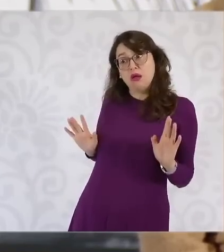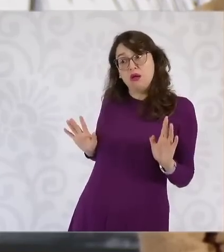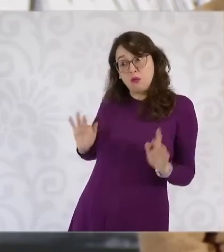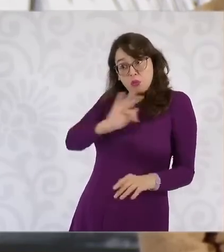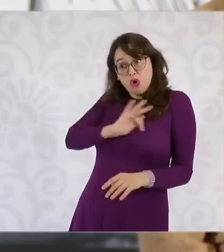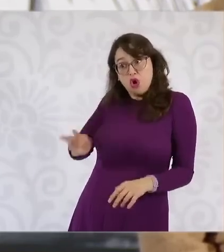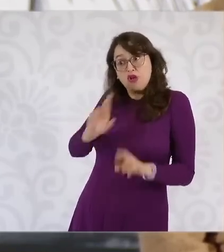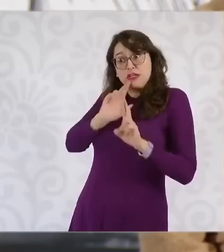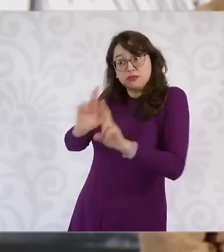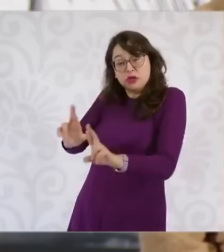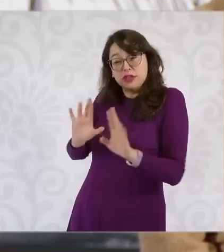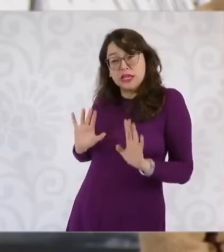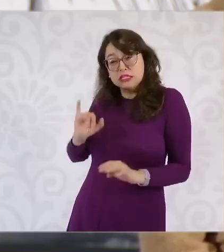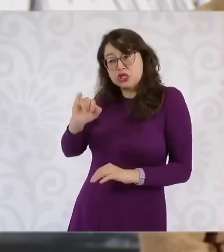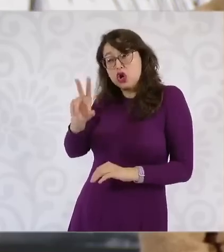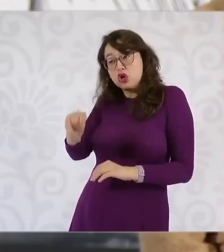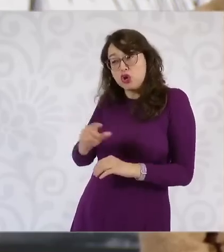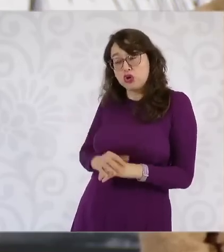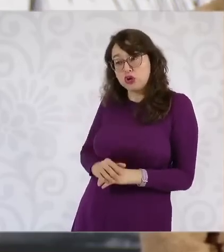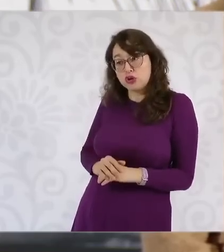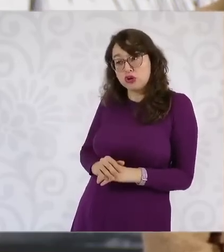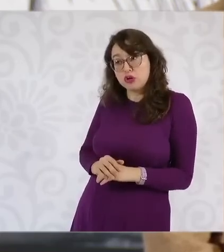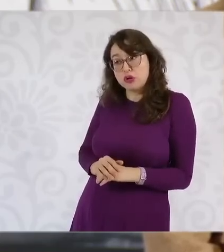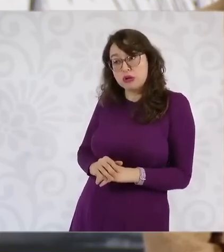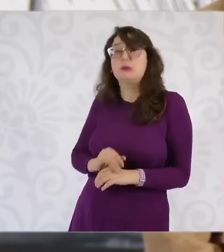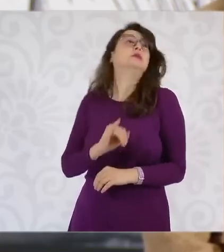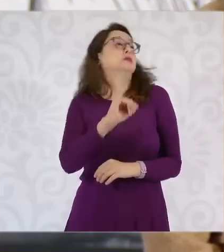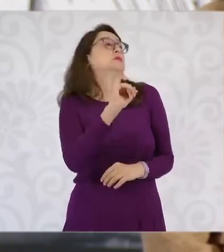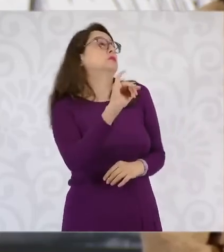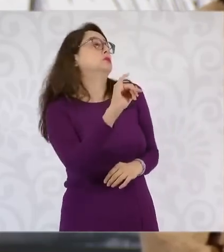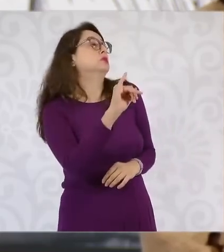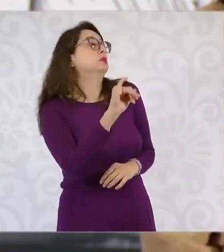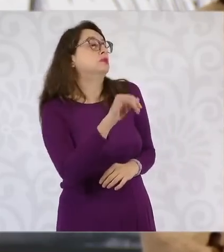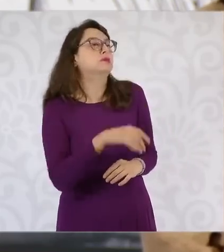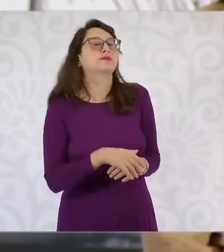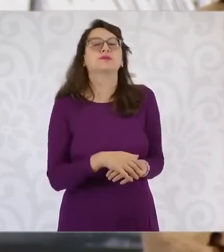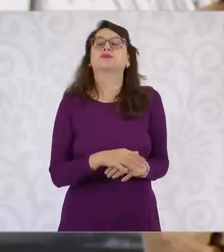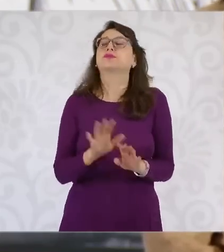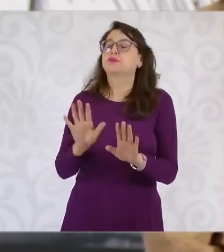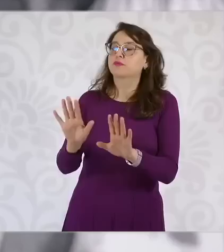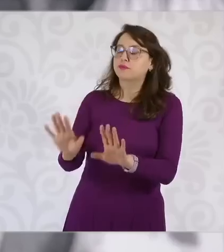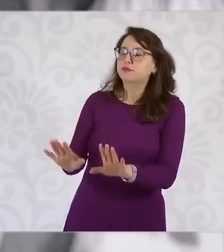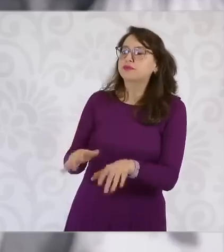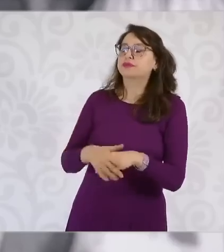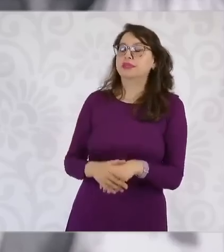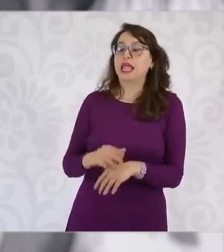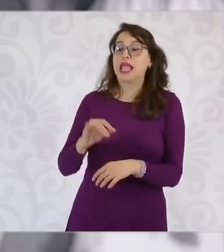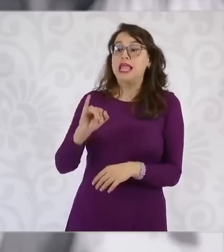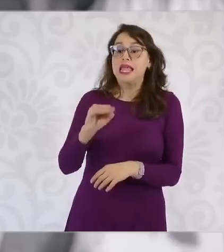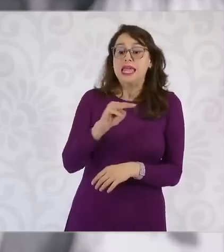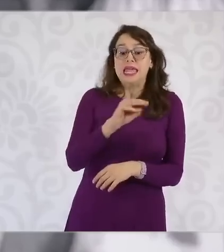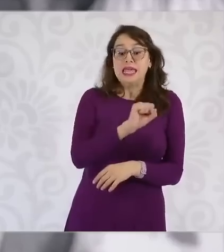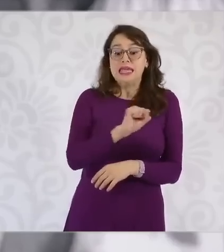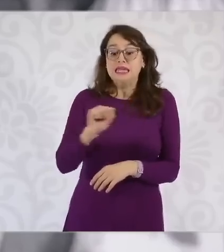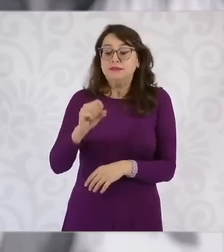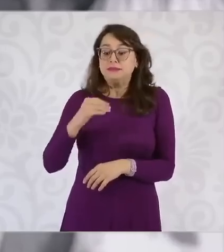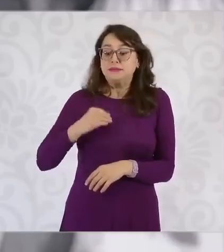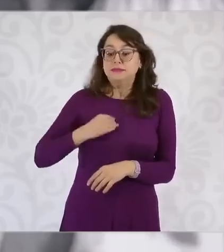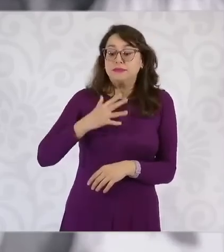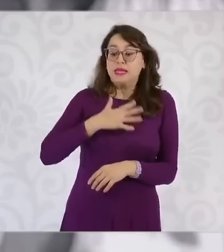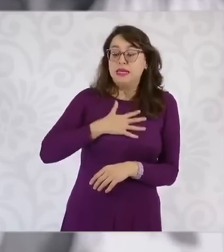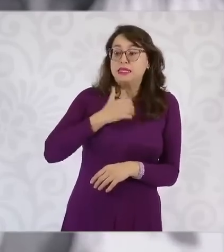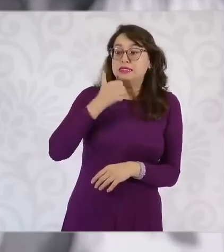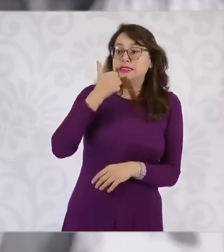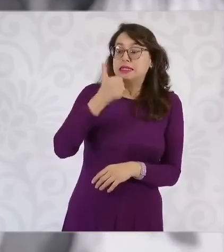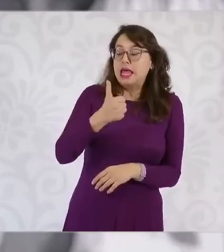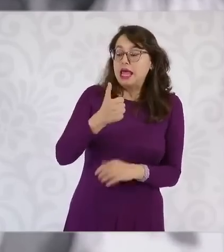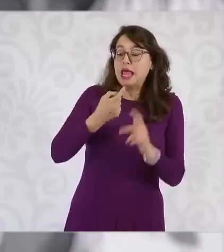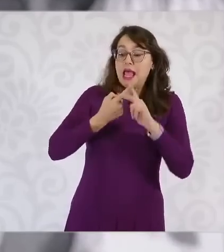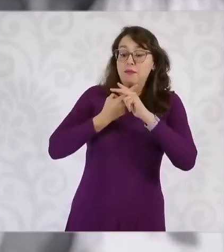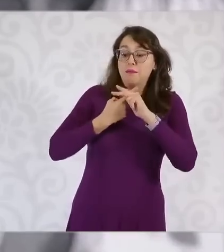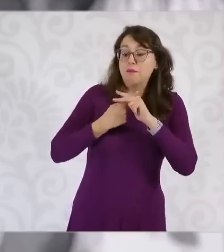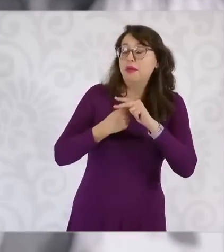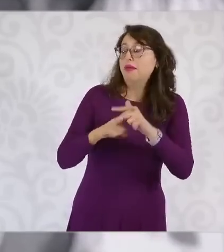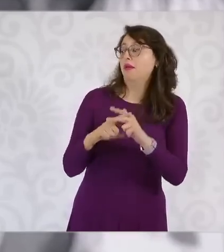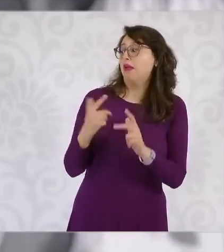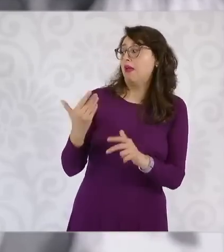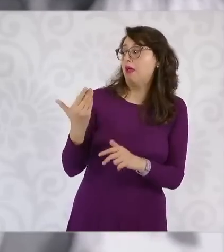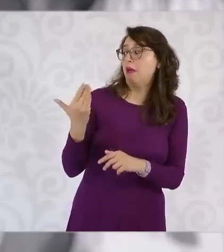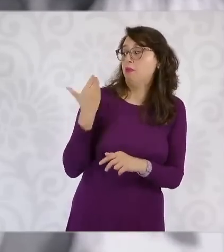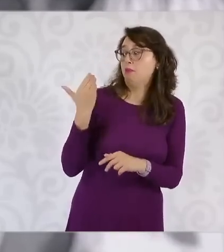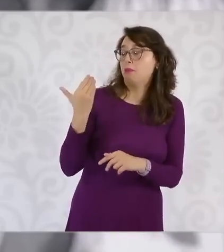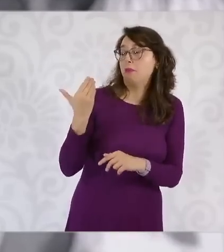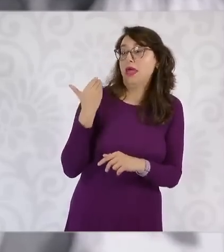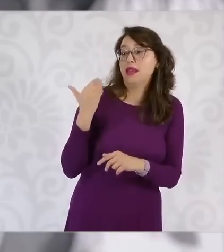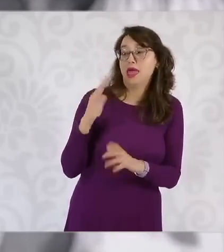repetirla el IMS bienestar se crea a partir de los sistemas de salud estatales de acuerdo me